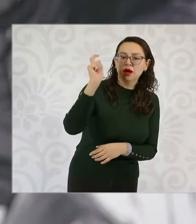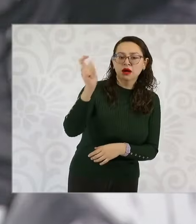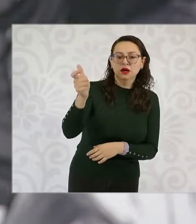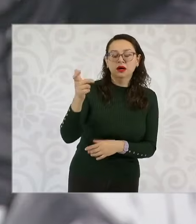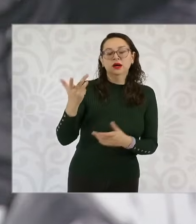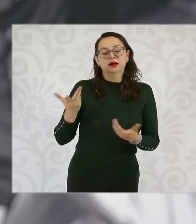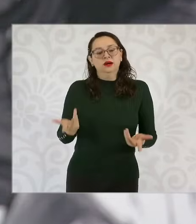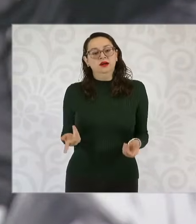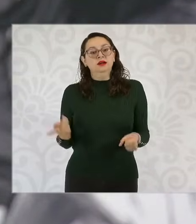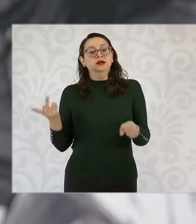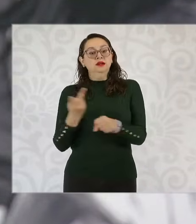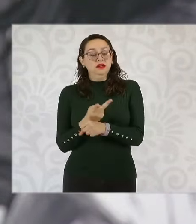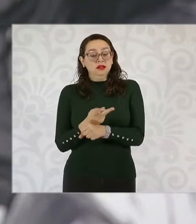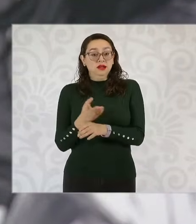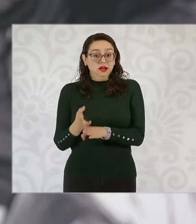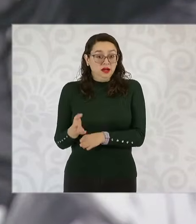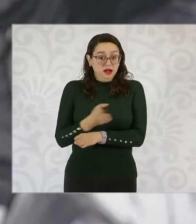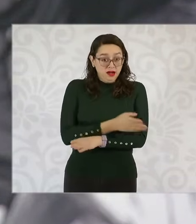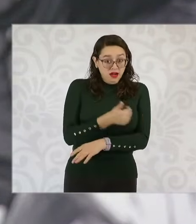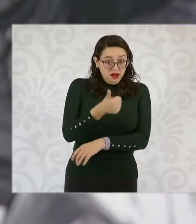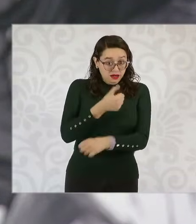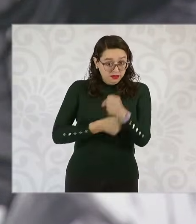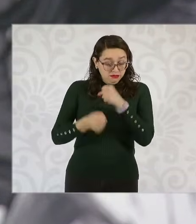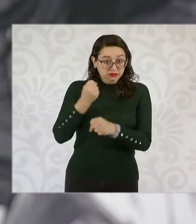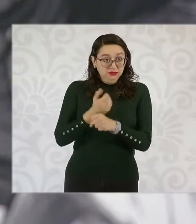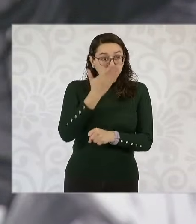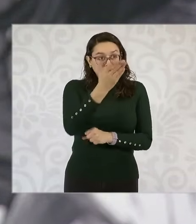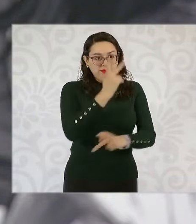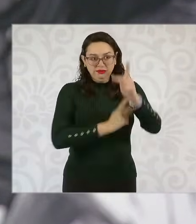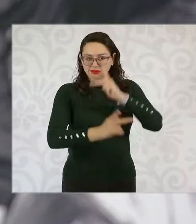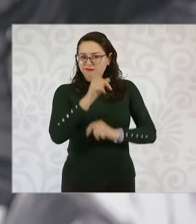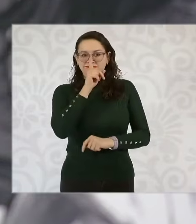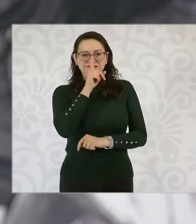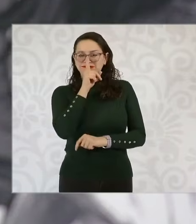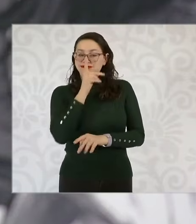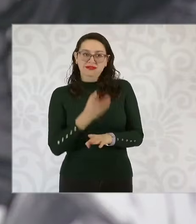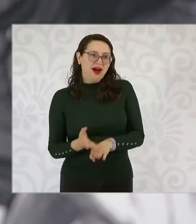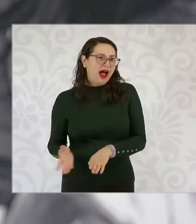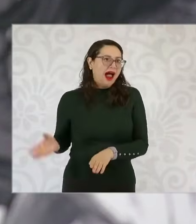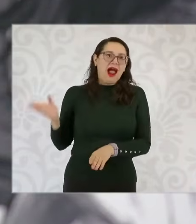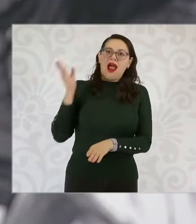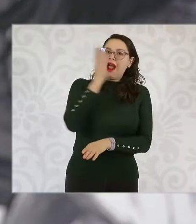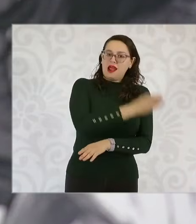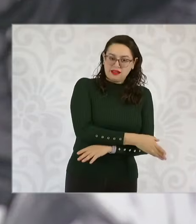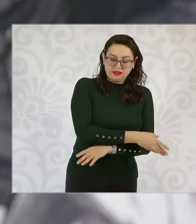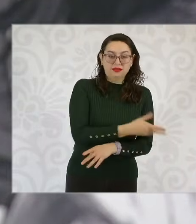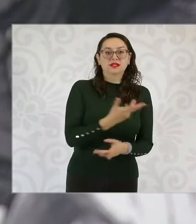generó en la administración pasada y de la deuda de proveedores también documentada el año pasado